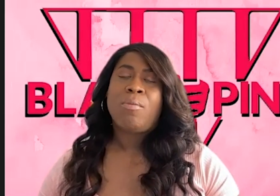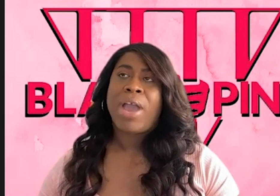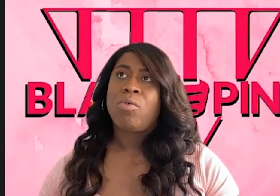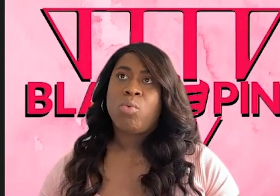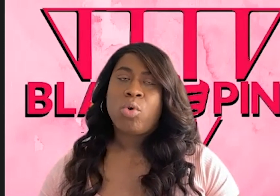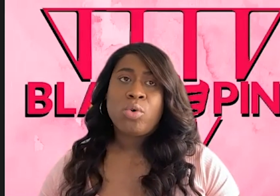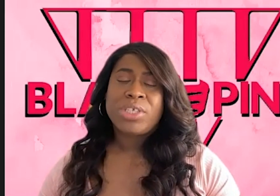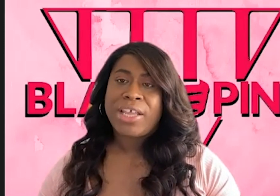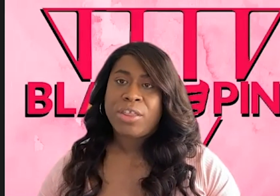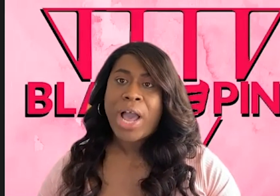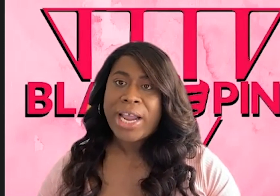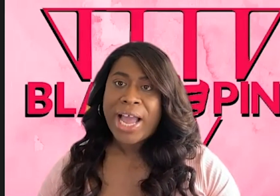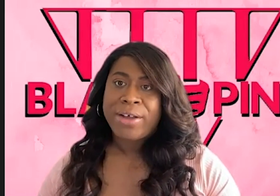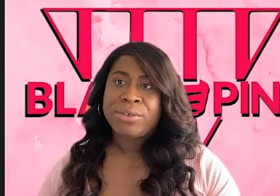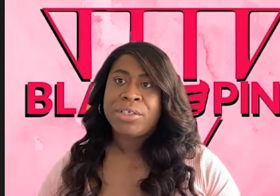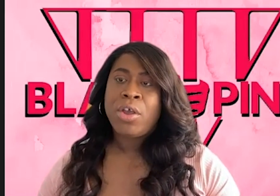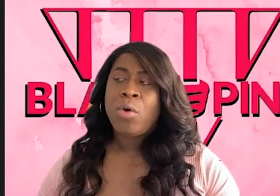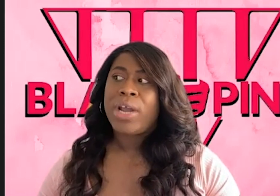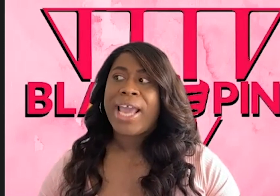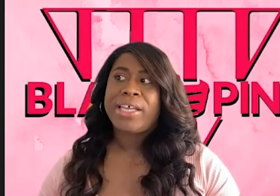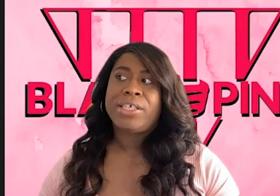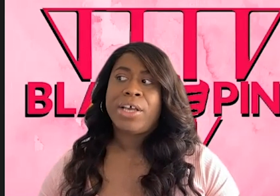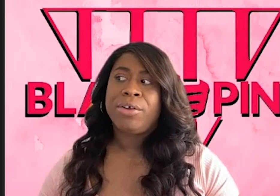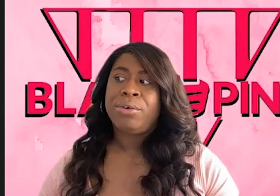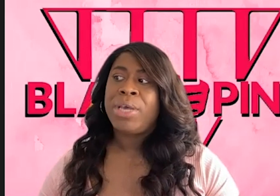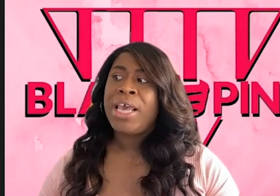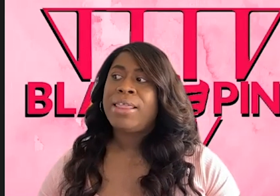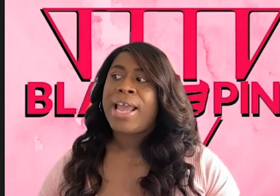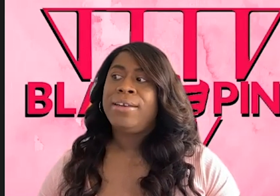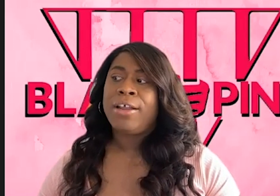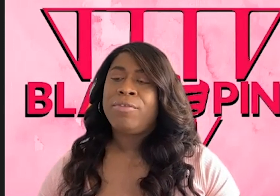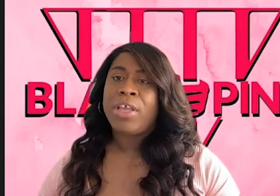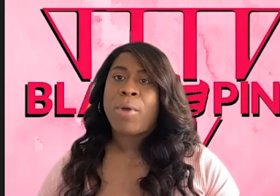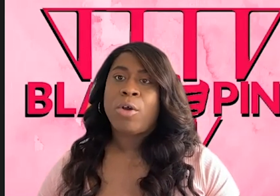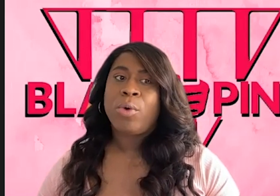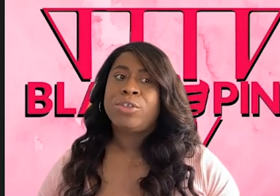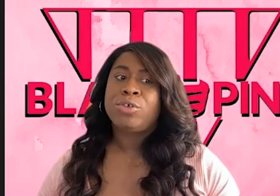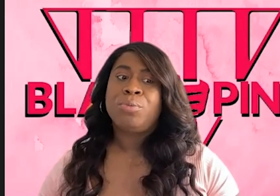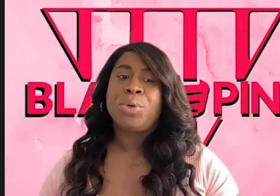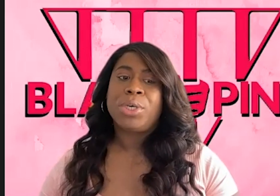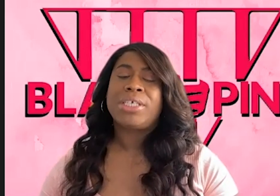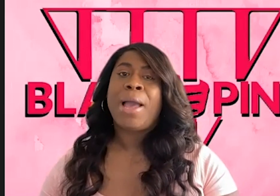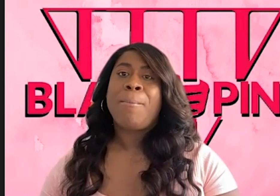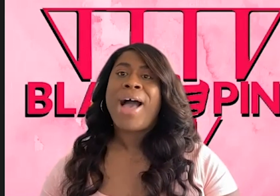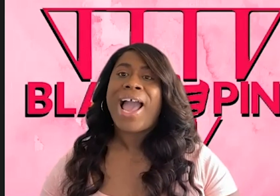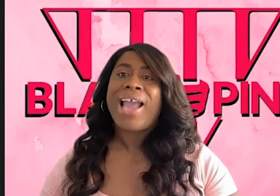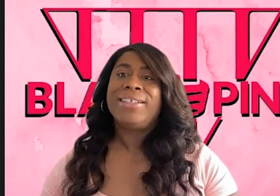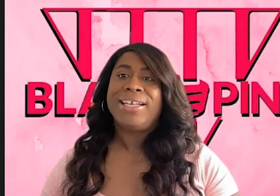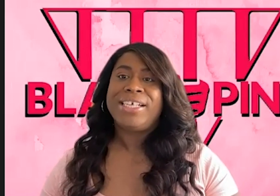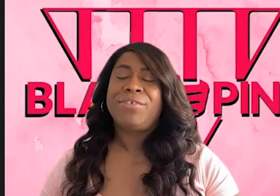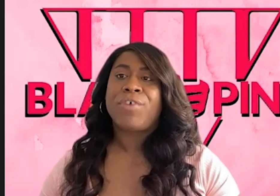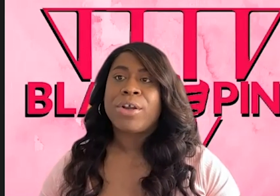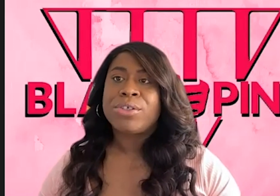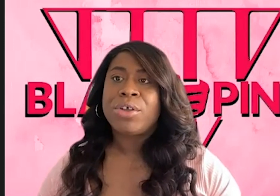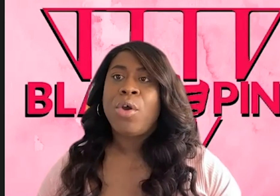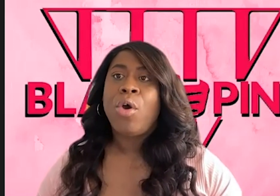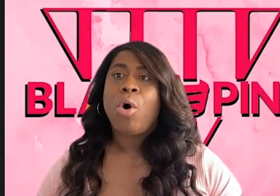Y no importa quién esté en la Casa Blanca, lo que puedo decirte es que ninguno va a poner mis identidades primero